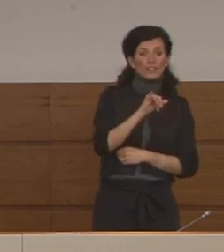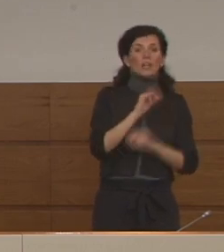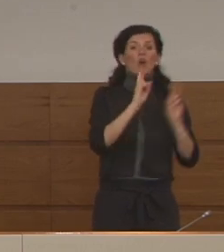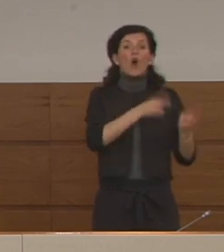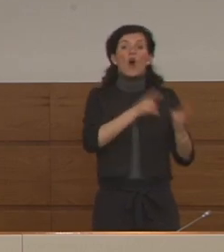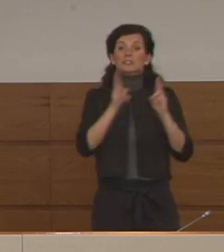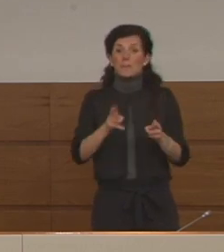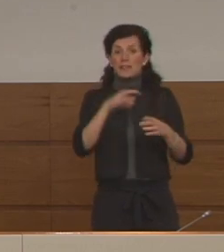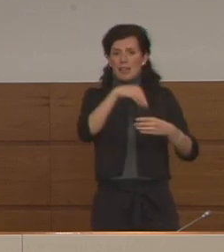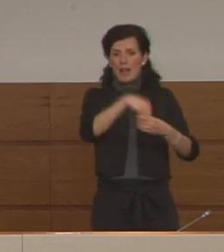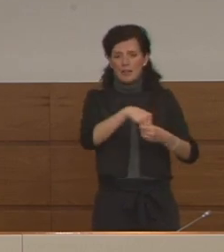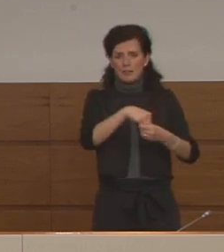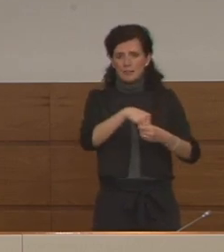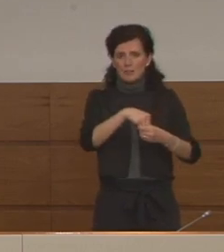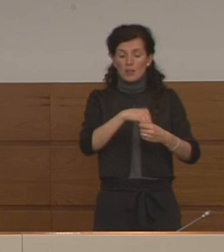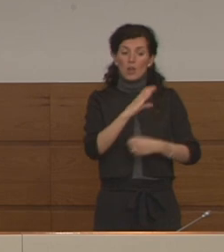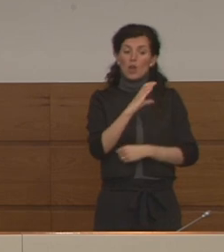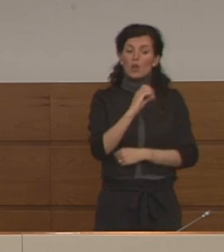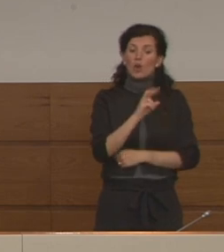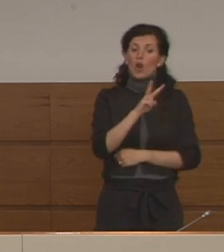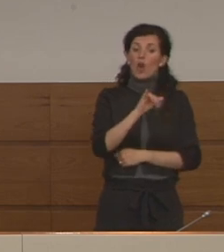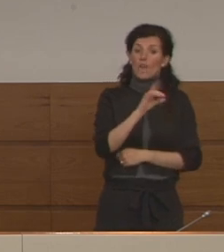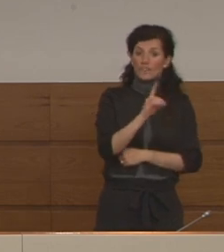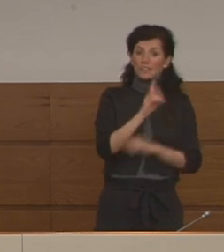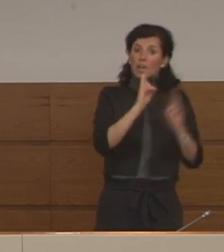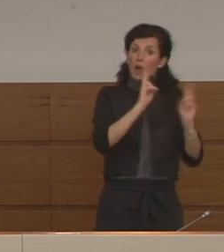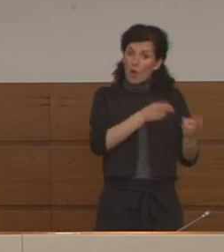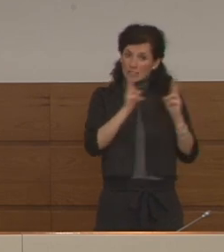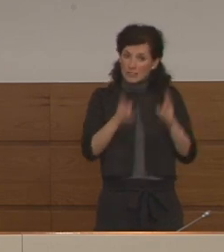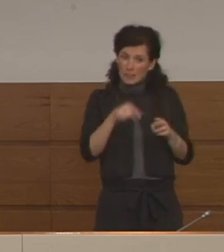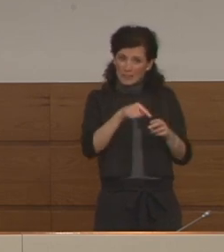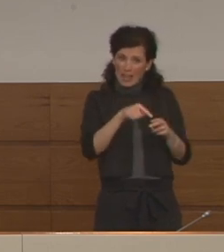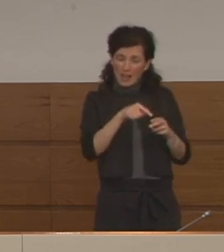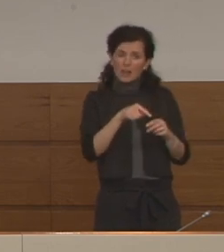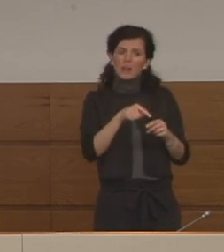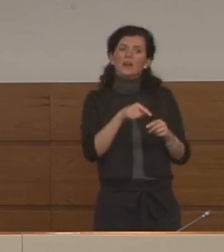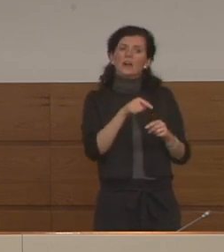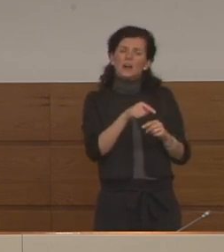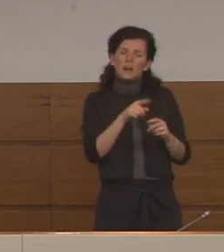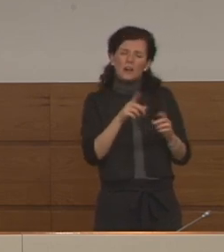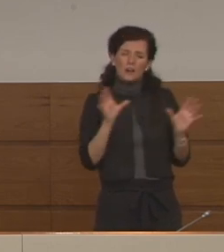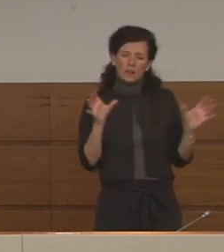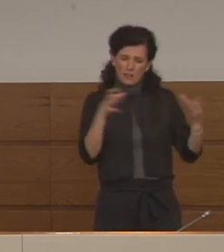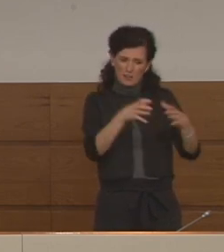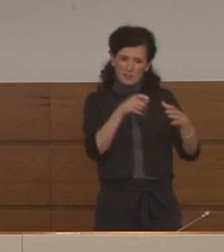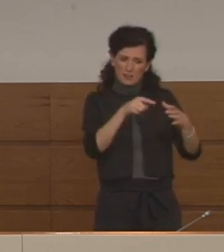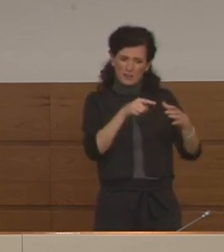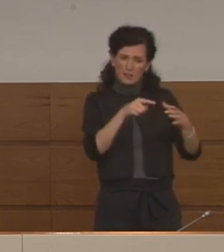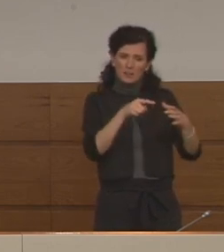Perché il covid hospital, che consente di poter concentrare, con le dovute competenze